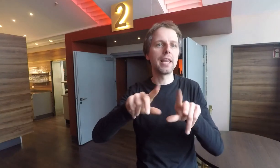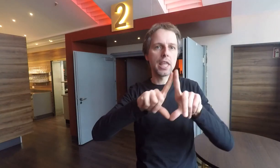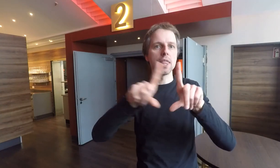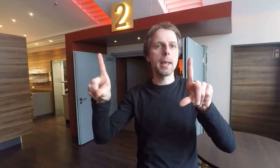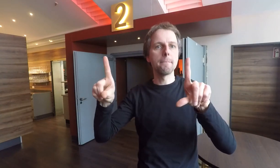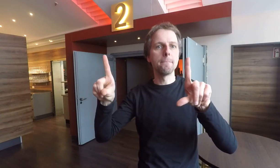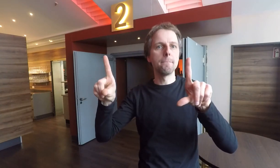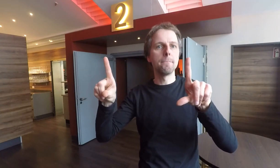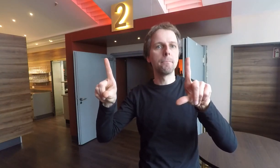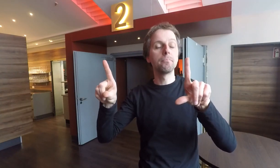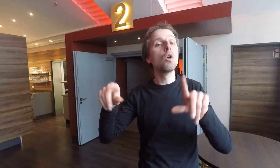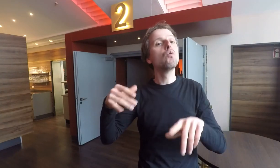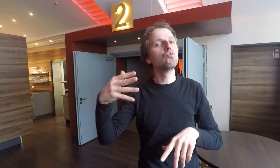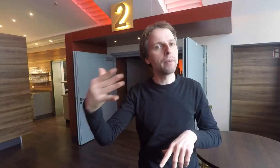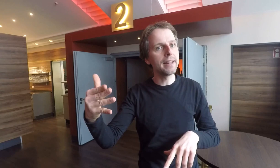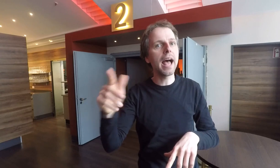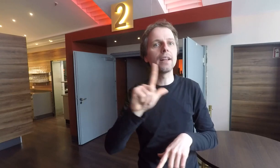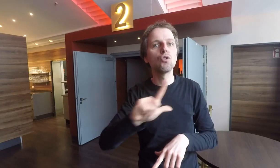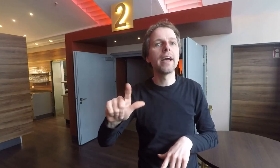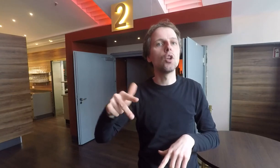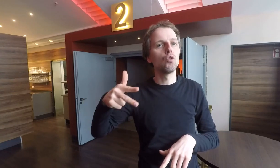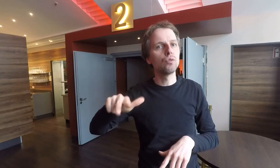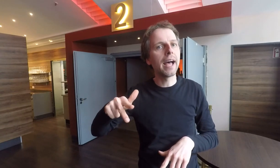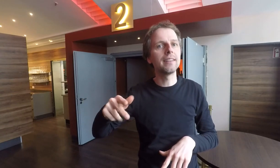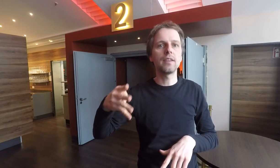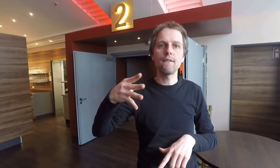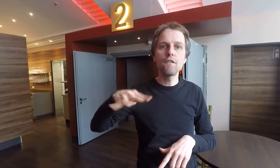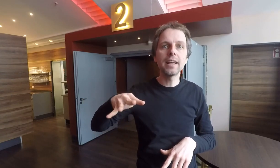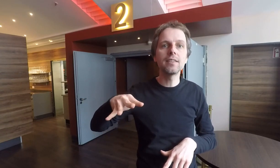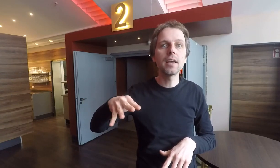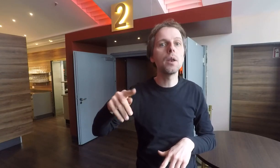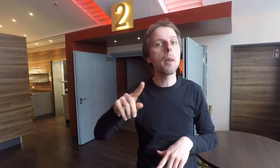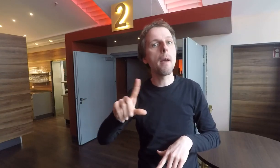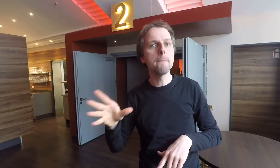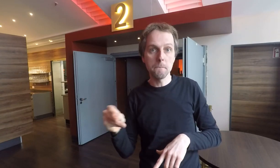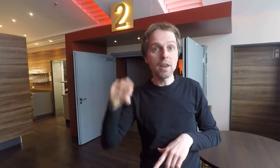zu unterschiedlichen Themen. Später dann, im Jahr 2013 / 2014